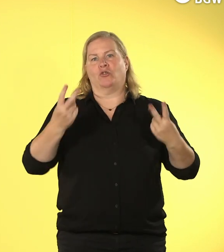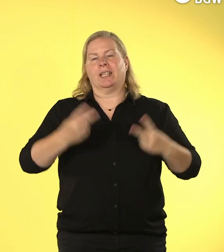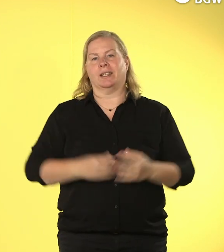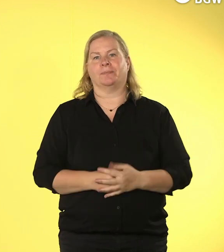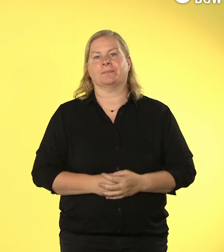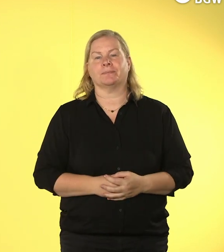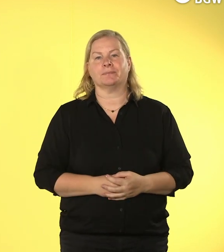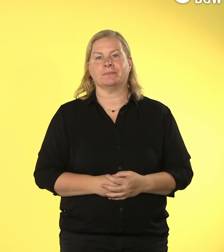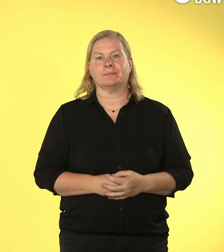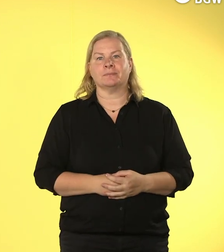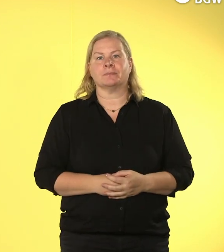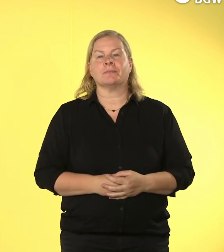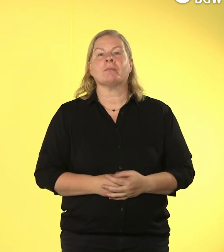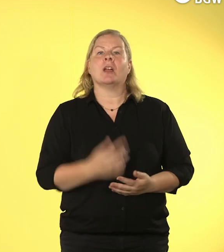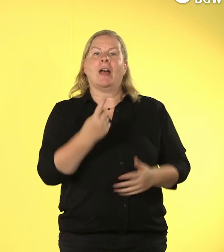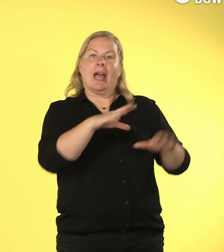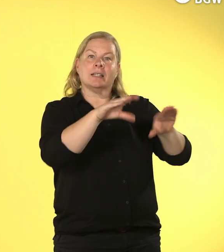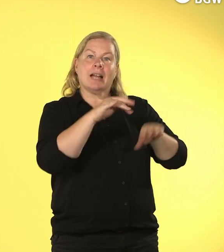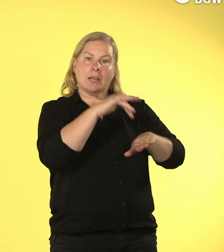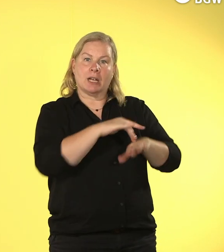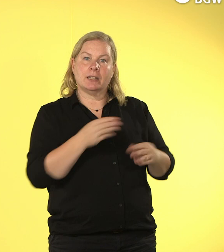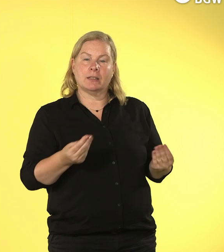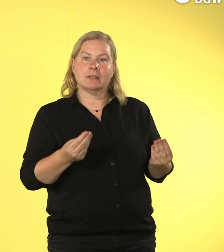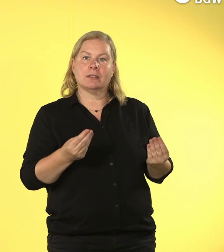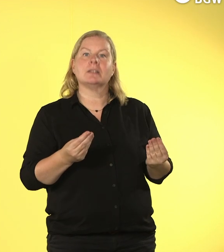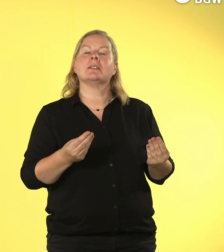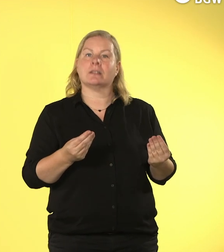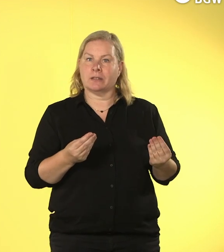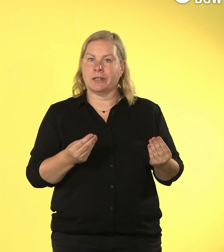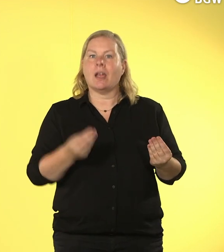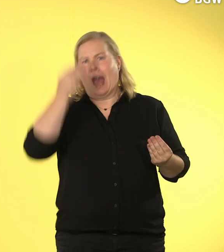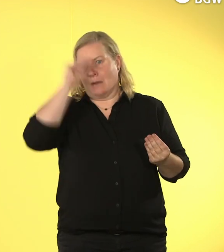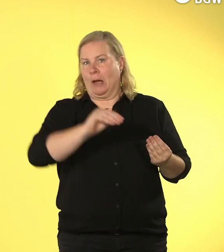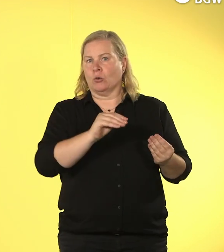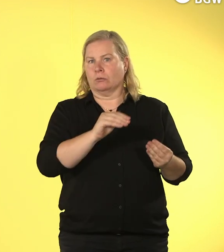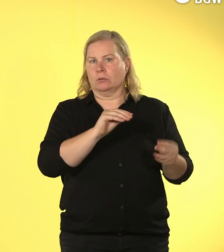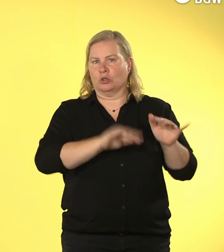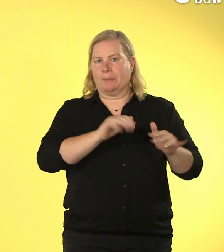Ich habe eine Anmerkung, ich lese es vor: